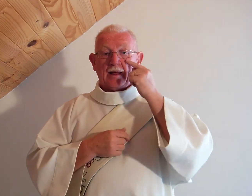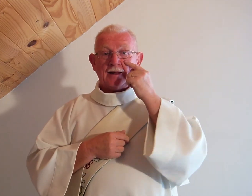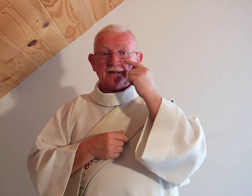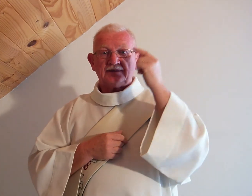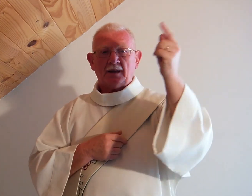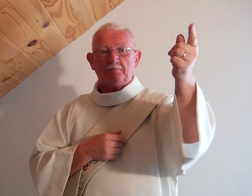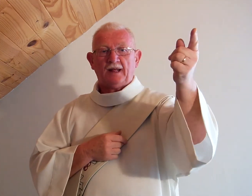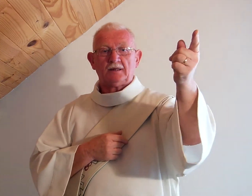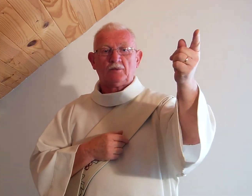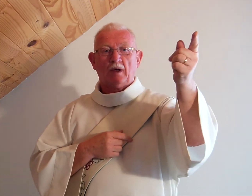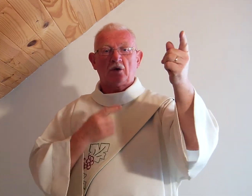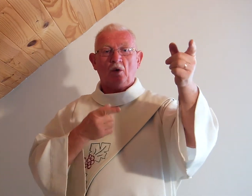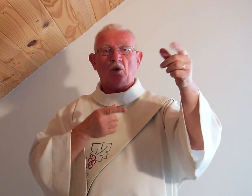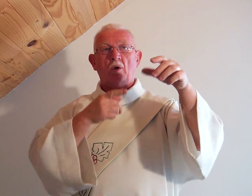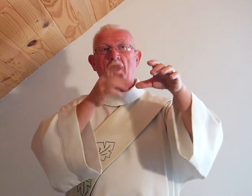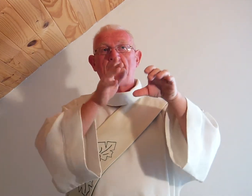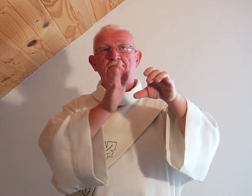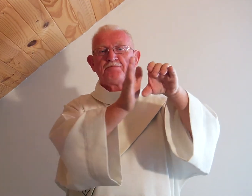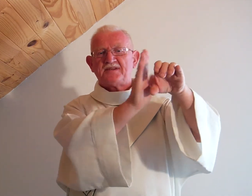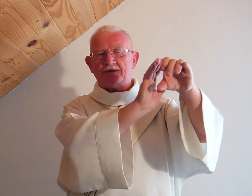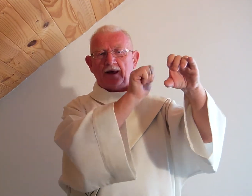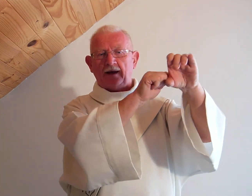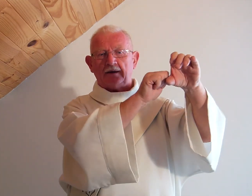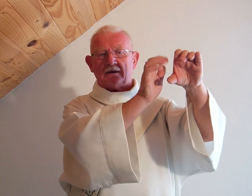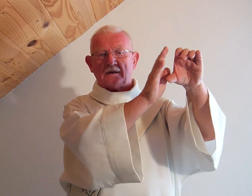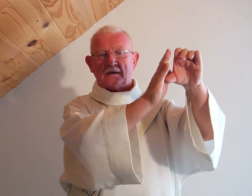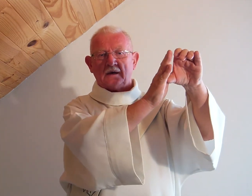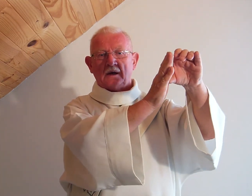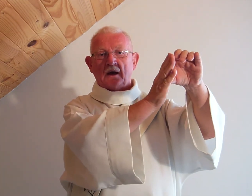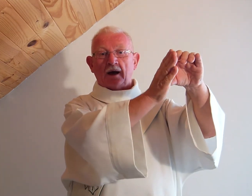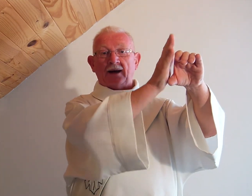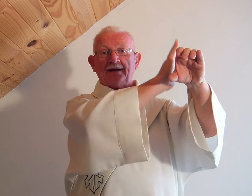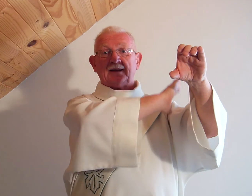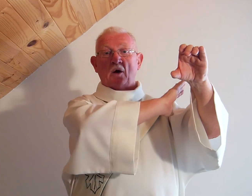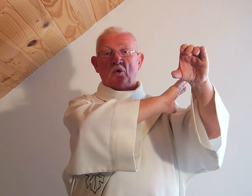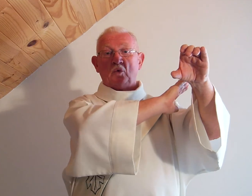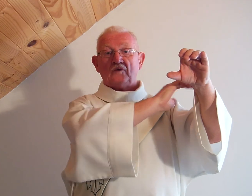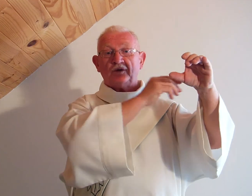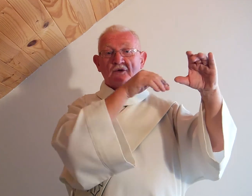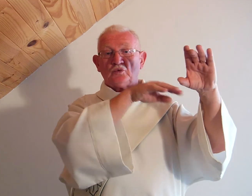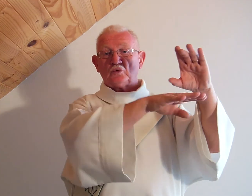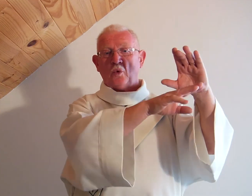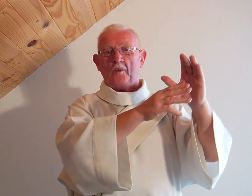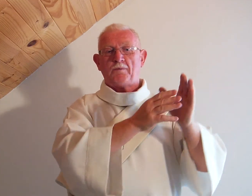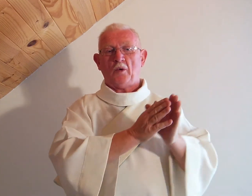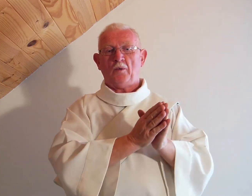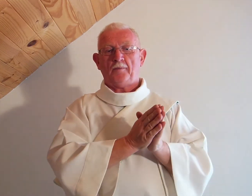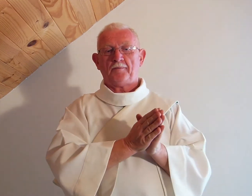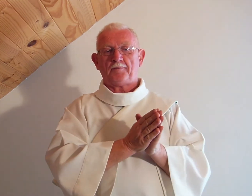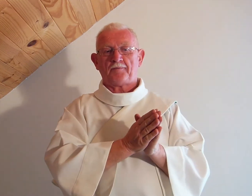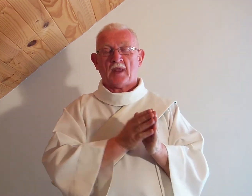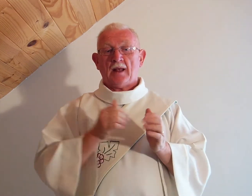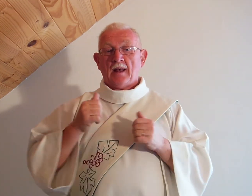Elle s’aperçoit que la pierre a été enlevée du tombeau.